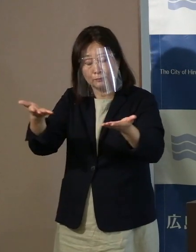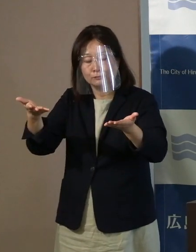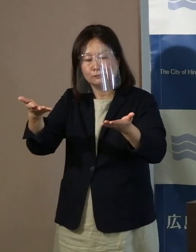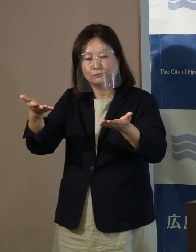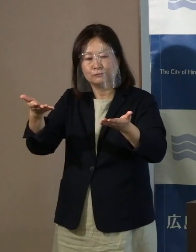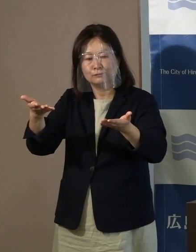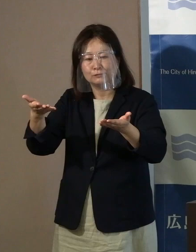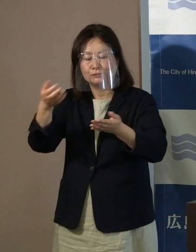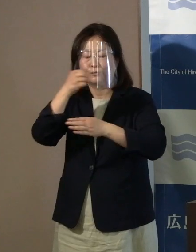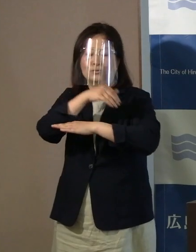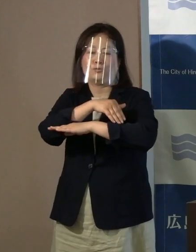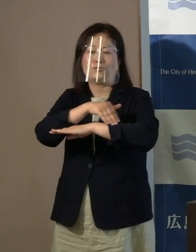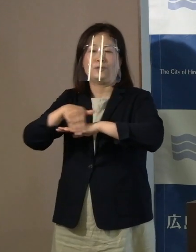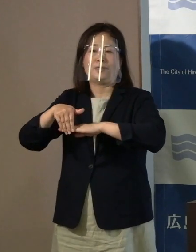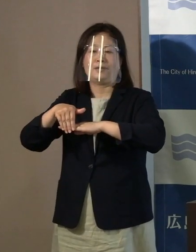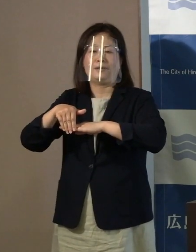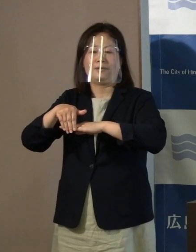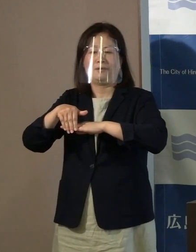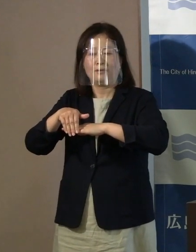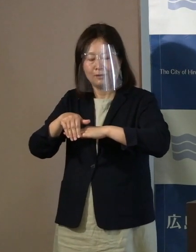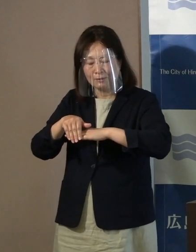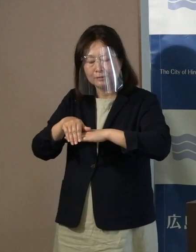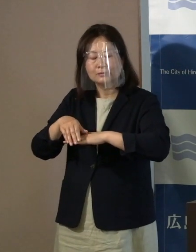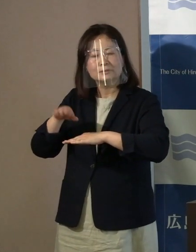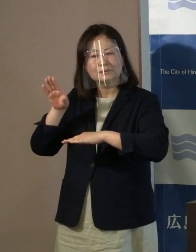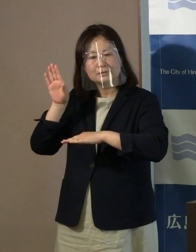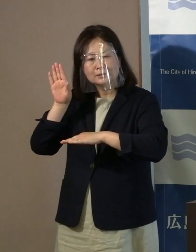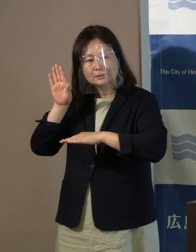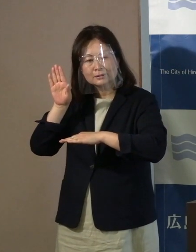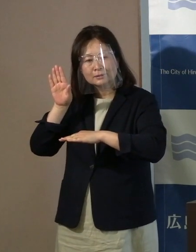スケジュールを 聞かせてくださいと申し上げて､